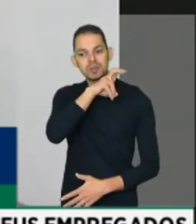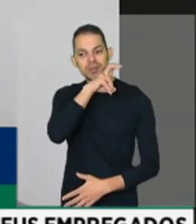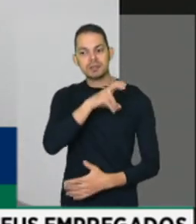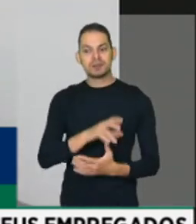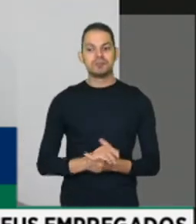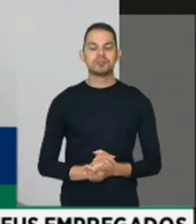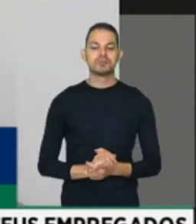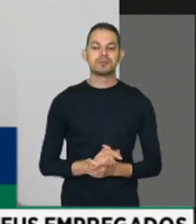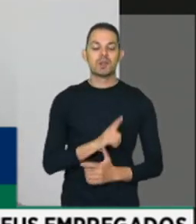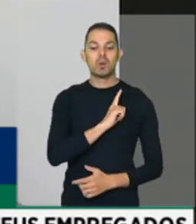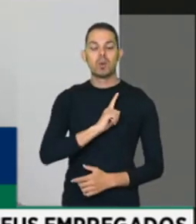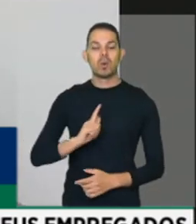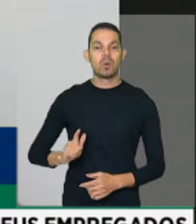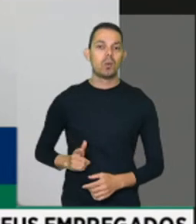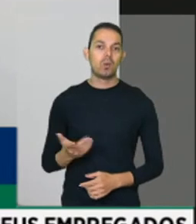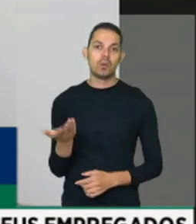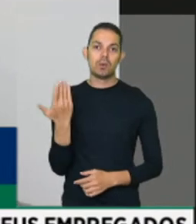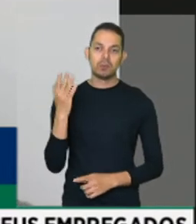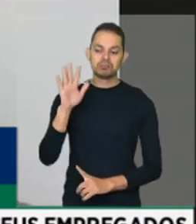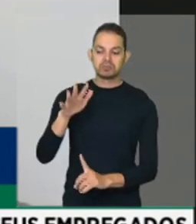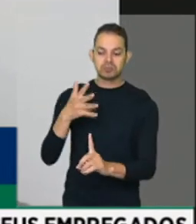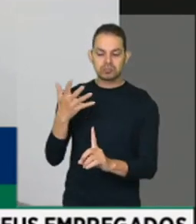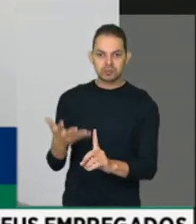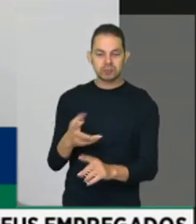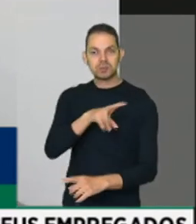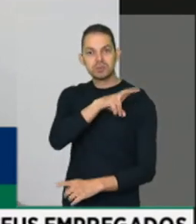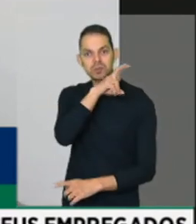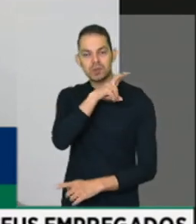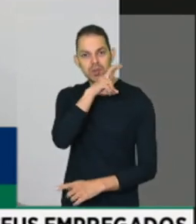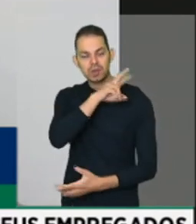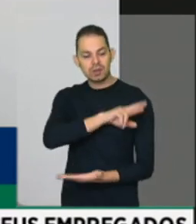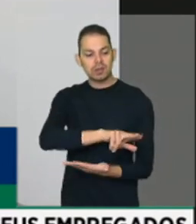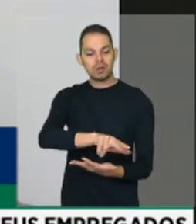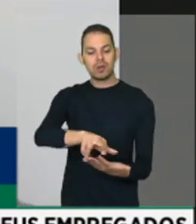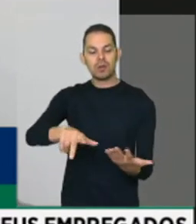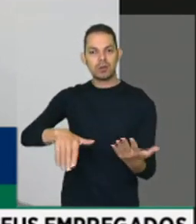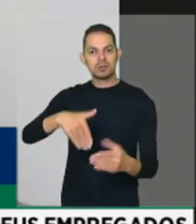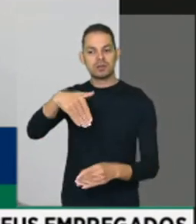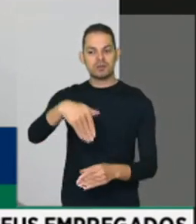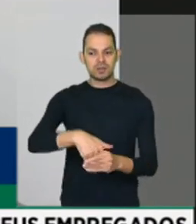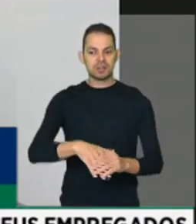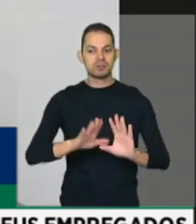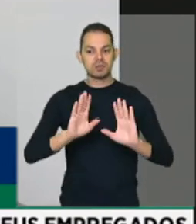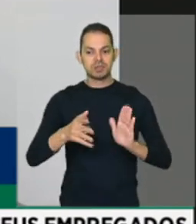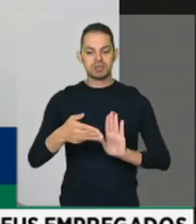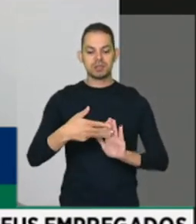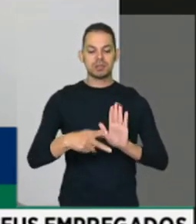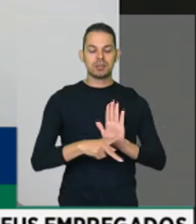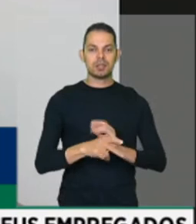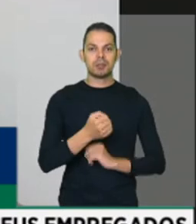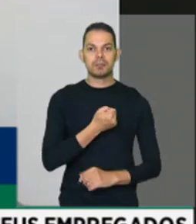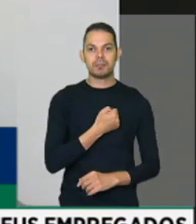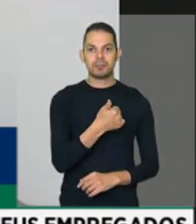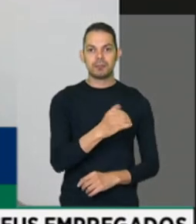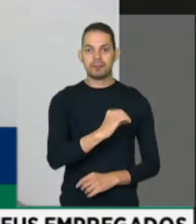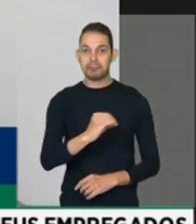FEZ O GOVERNADOR, QUANDO PRESTIGIOU O INSTITUTO BUTANTÃ. AQUILO QUE NÓS FIZEMOS NA VOTAÇÃO DA MEDIDA